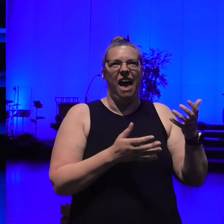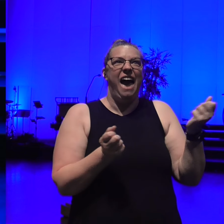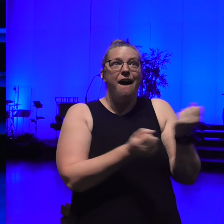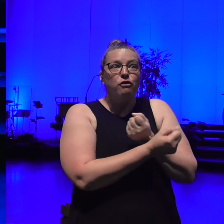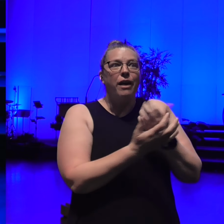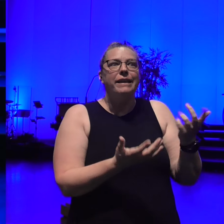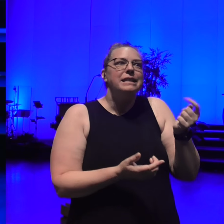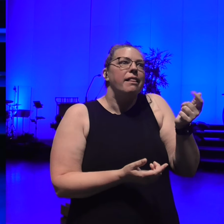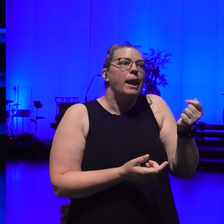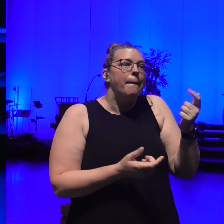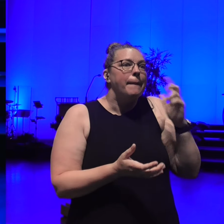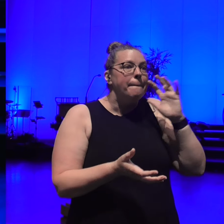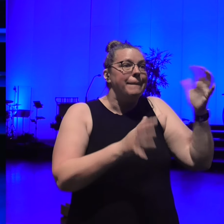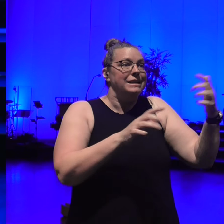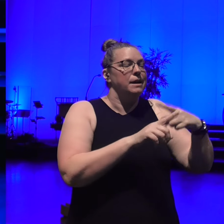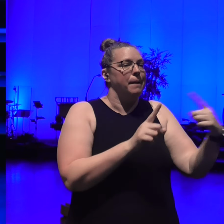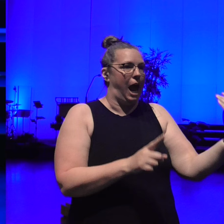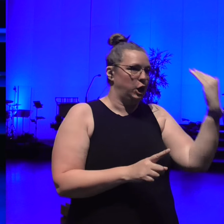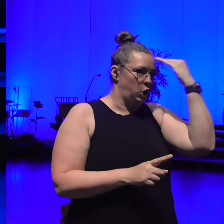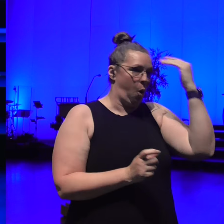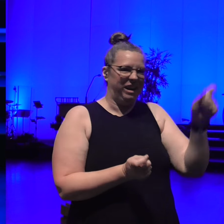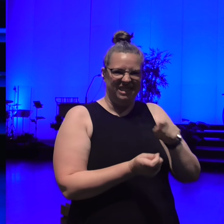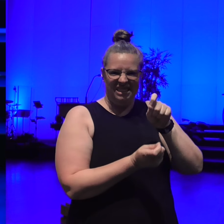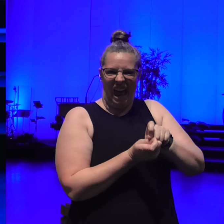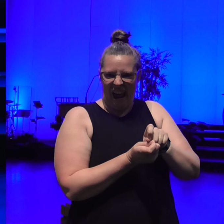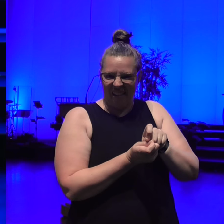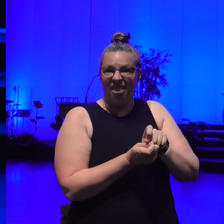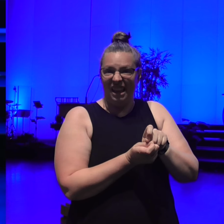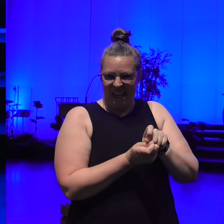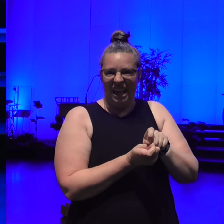pero sé exactamente como Kathy Bates y Misery con los saleros y pimenteros dónde